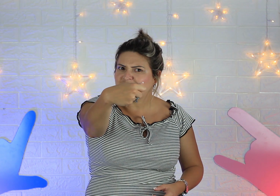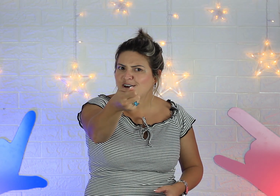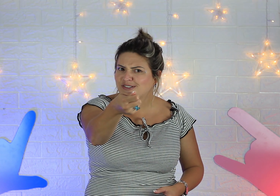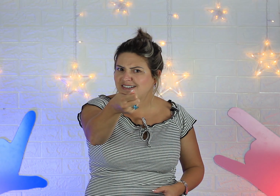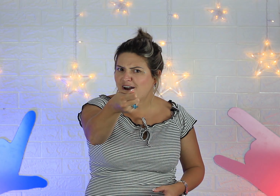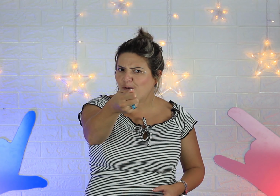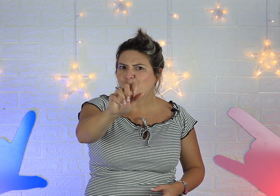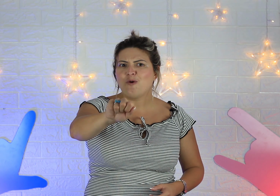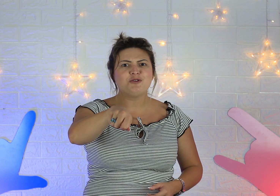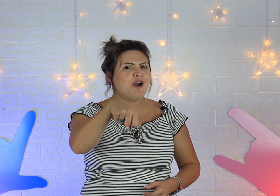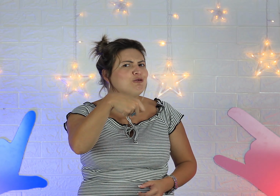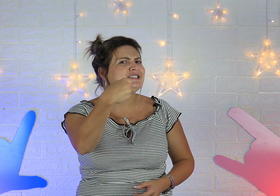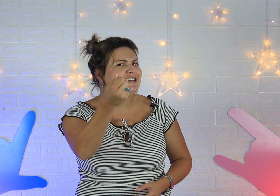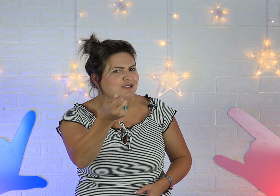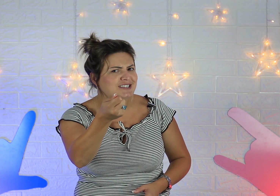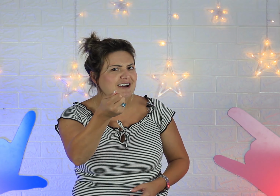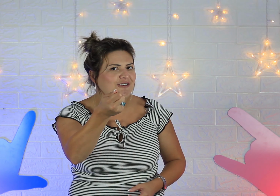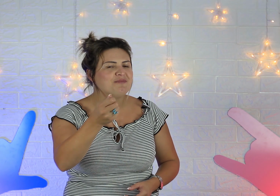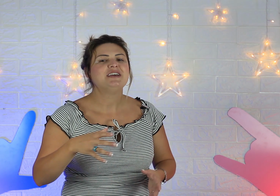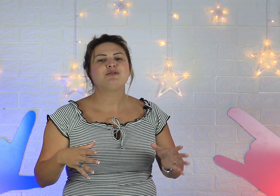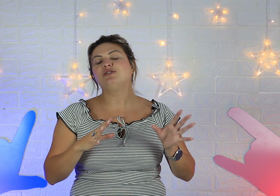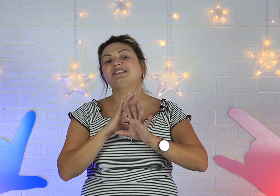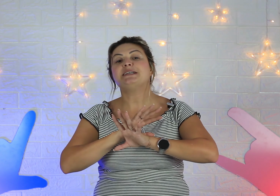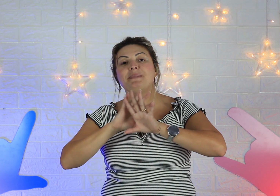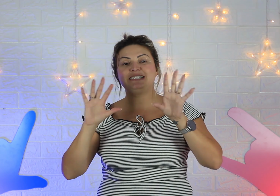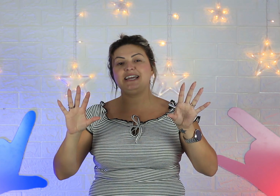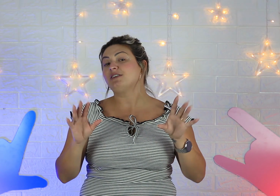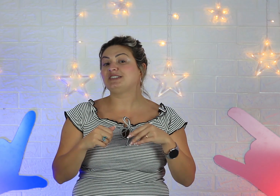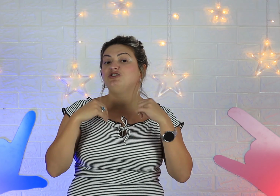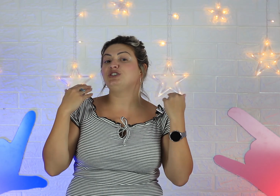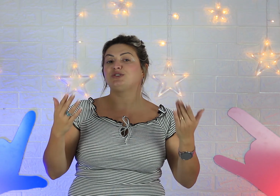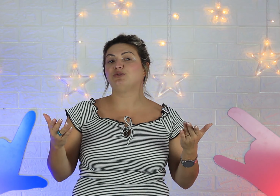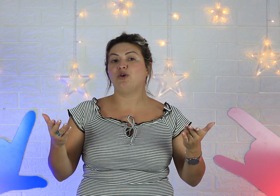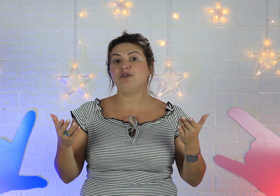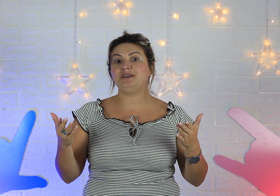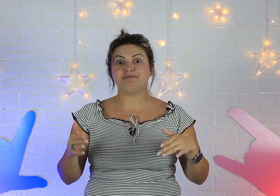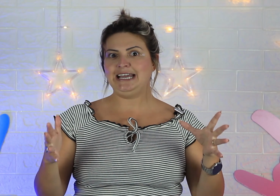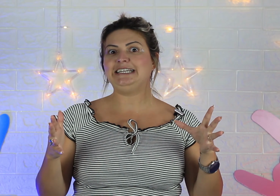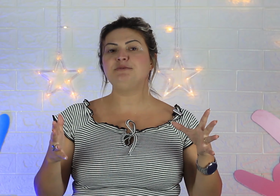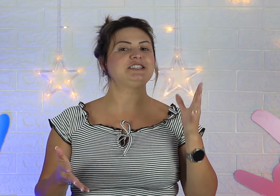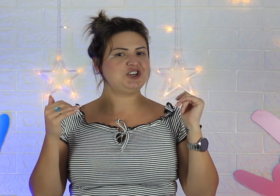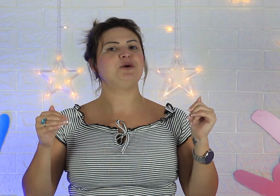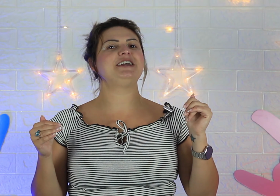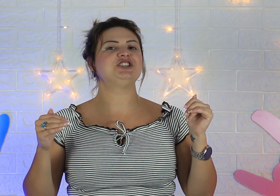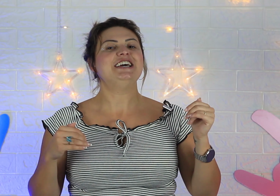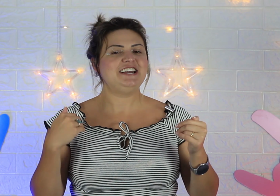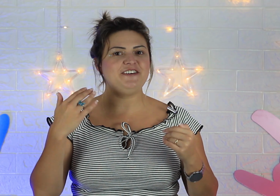o seu sinal Como que é o seu sinal quando você se apresenta você diz o seu nome em Libras geralmente